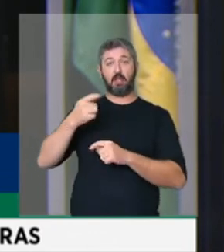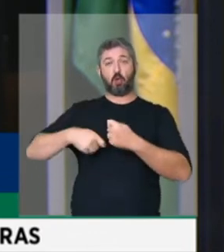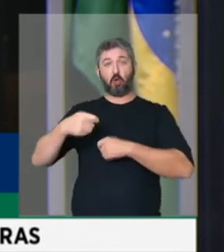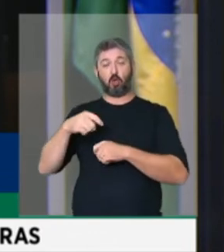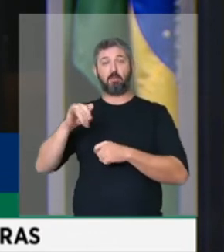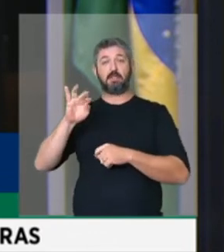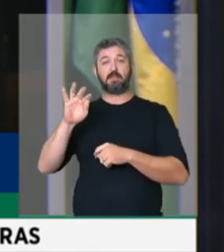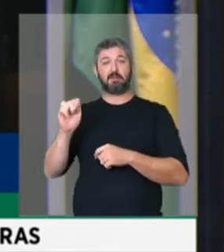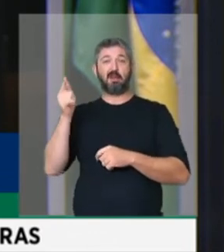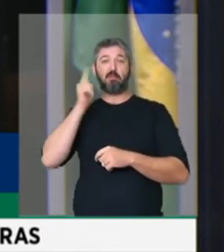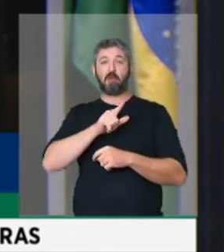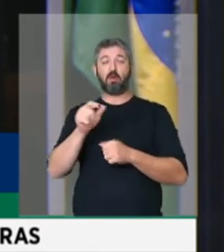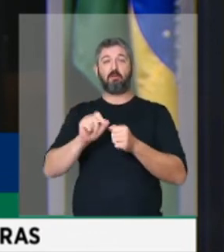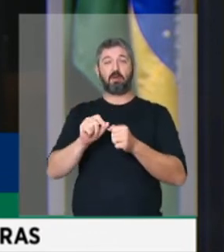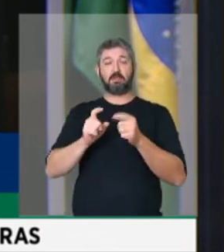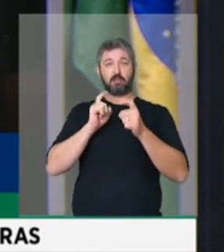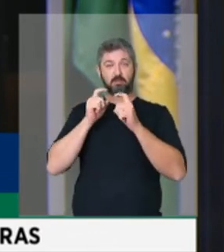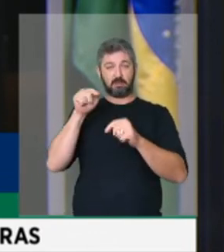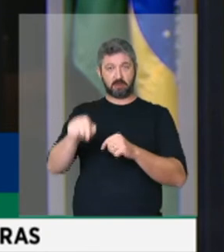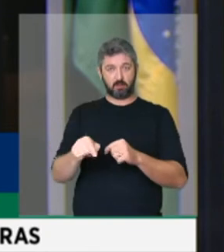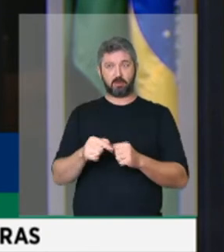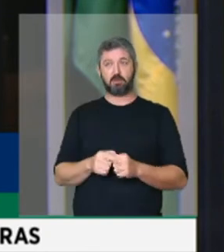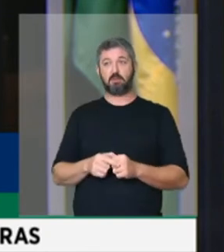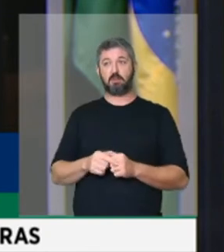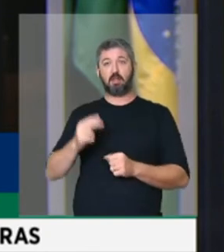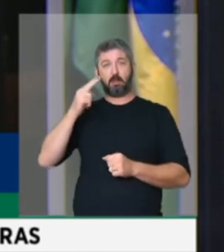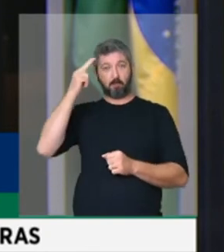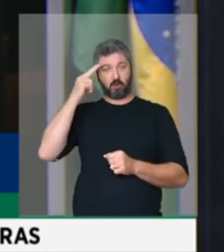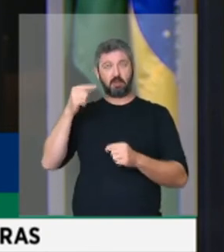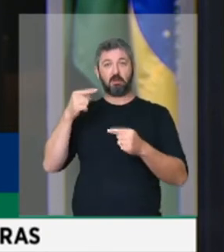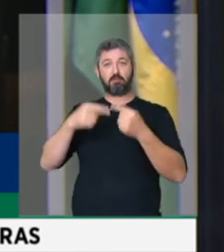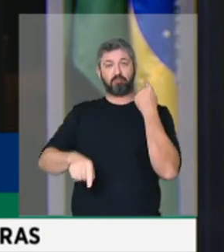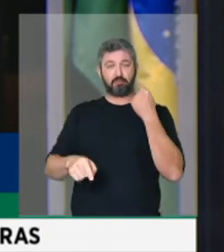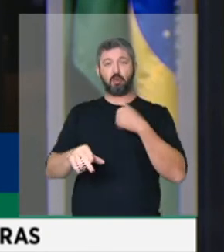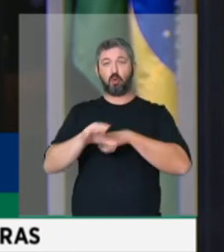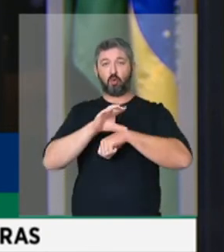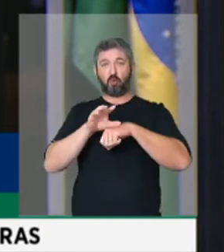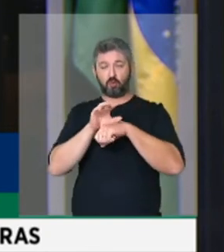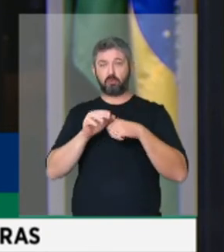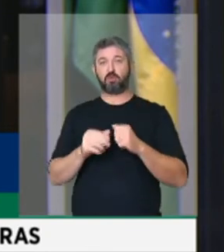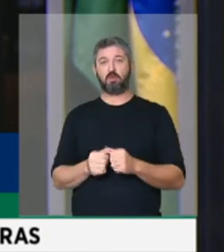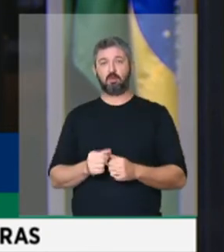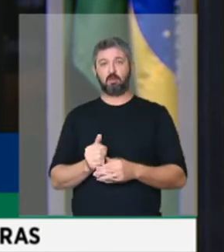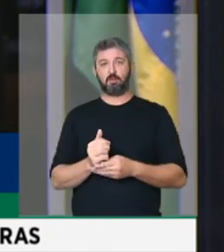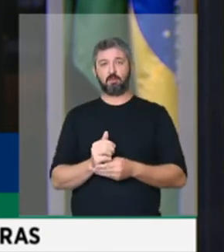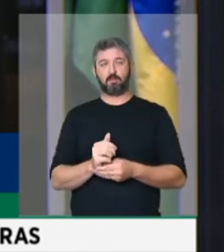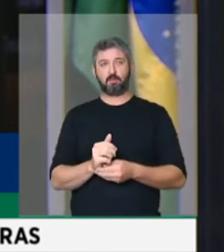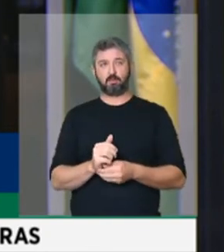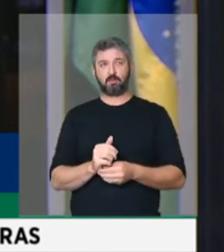OU SOCIEDADE DE ECONOMIA MISTA PARA EXERCER FUNÇÃO. DISPOSITIVO AFASTOU HIPÓTESE DE VÍCIO CONSTITUCIONAL DESSE TRECHO NA MEDIDA PROVISÓRIA. NO QUE TANGE EMENDAS